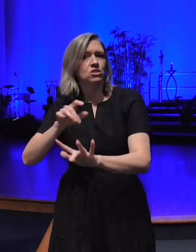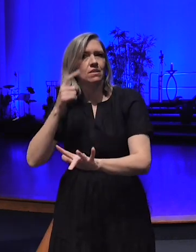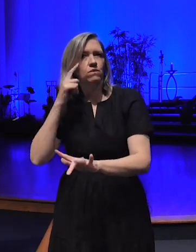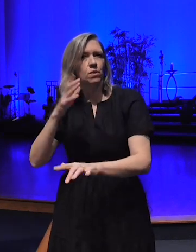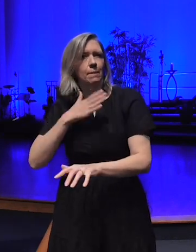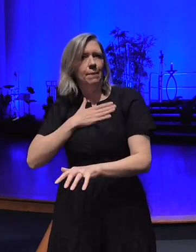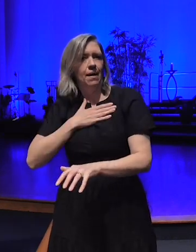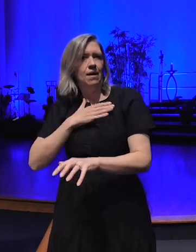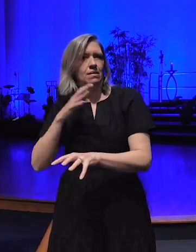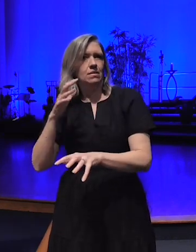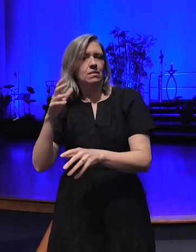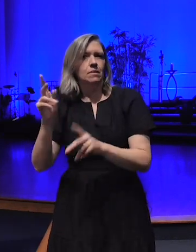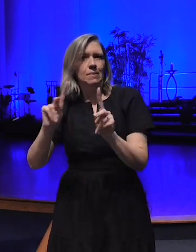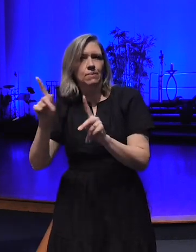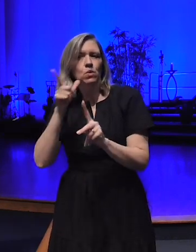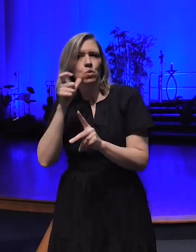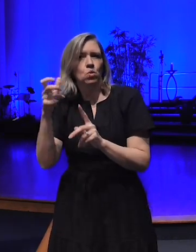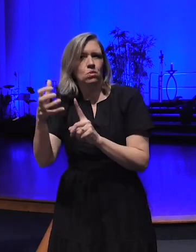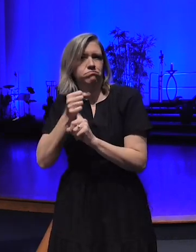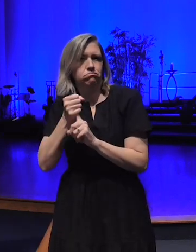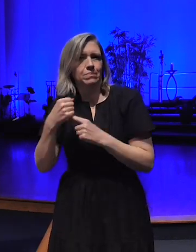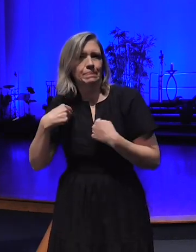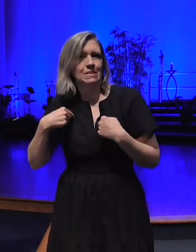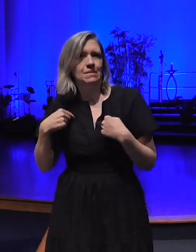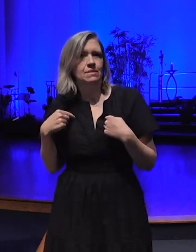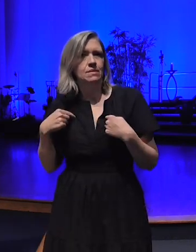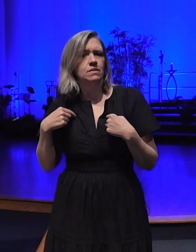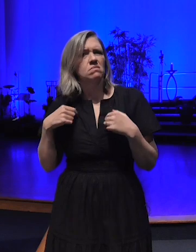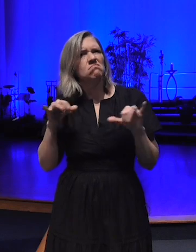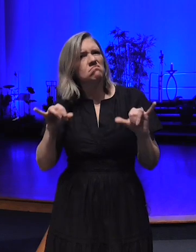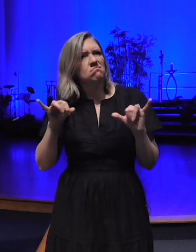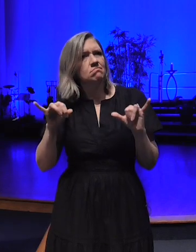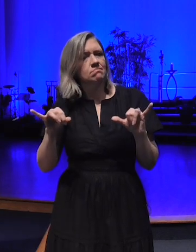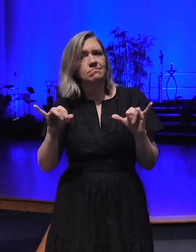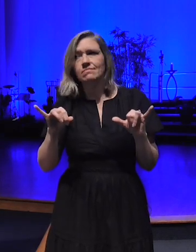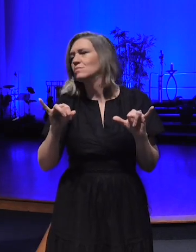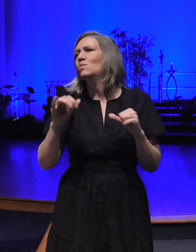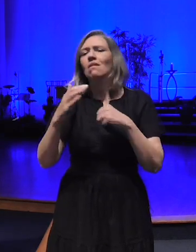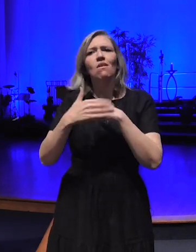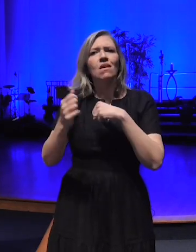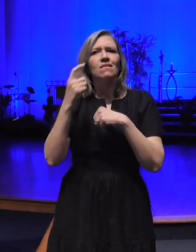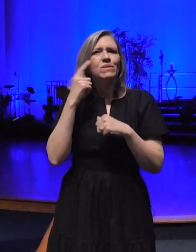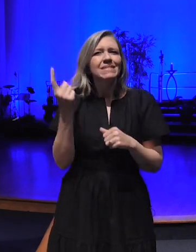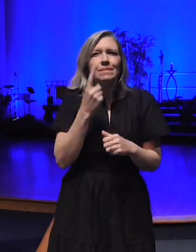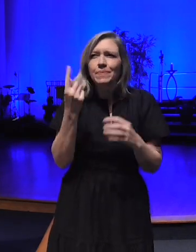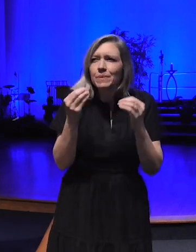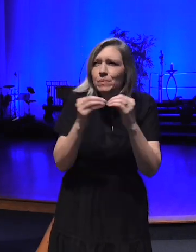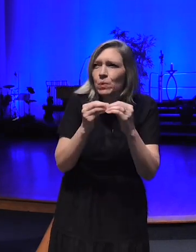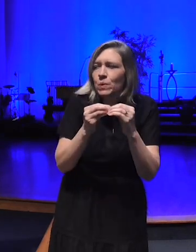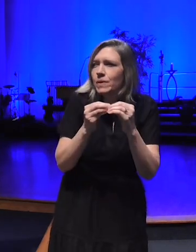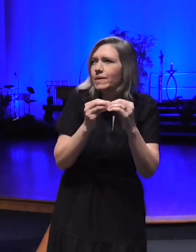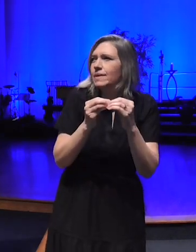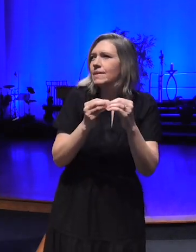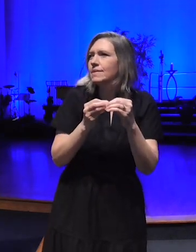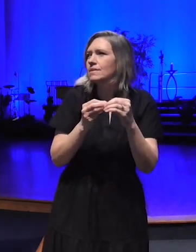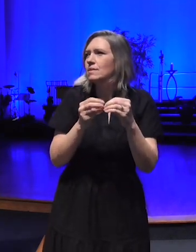más mientras que al mismo tiempo, en un nivel en el mundo, estamos creando lo más elevado